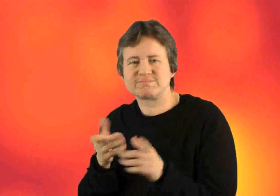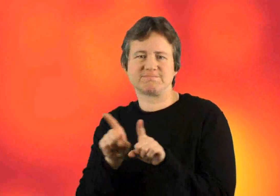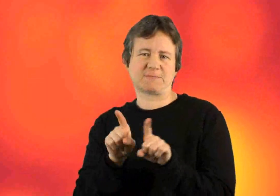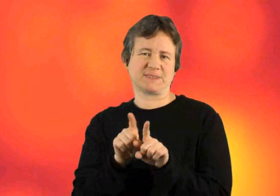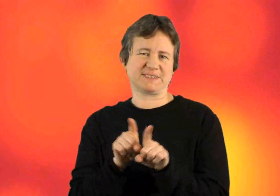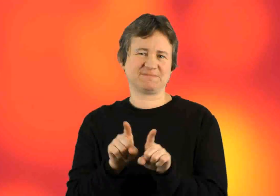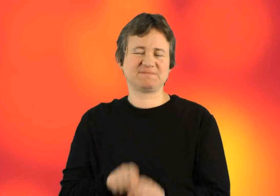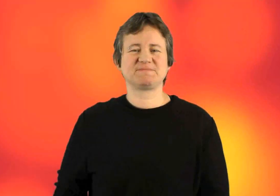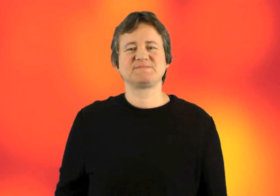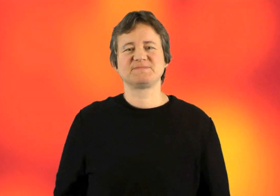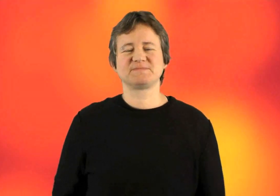Genauso ist das bei Gott